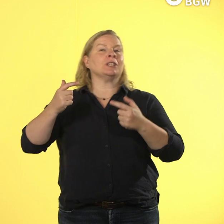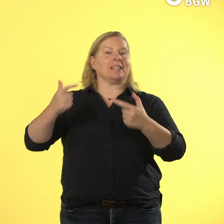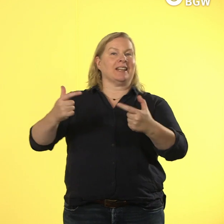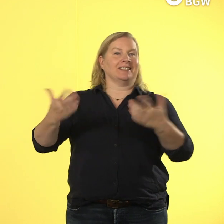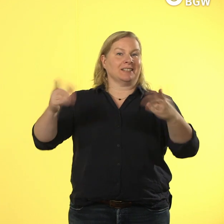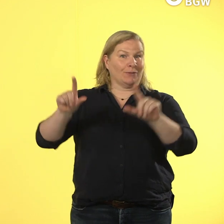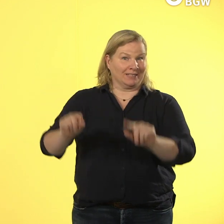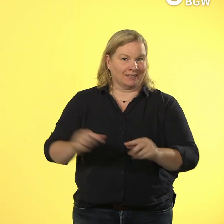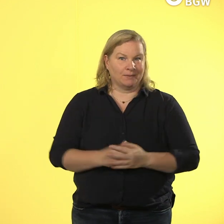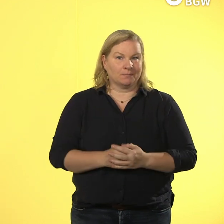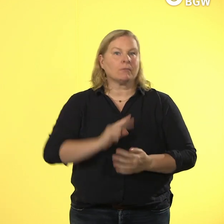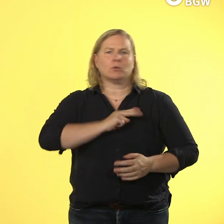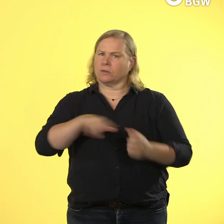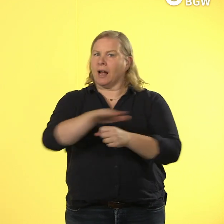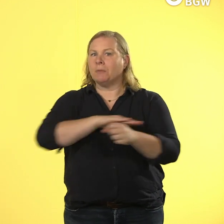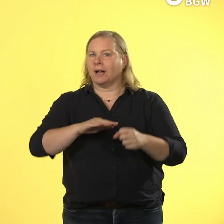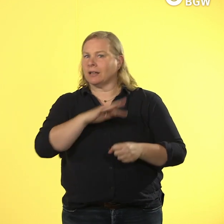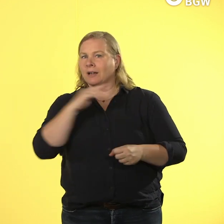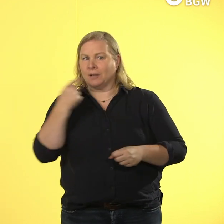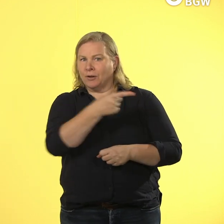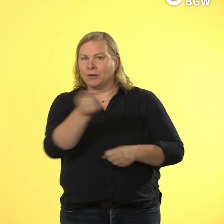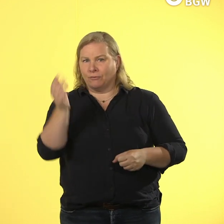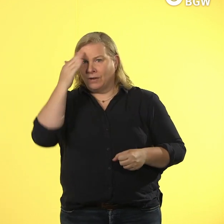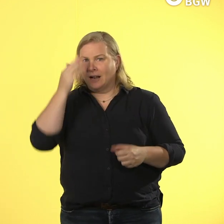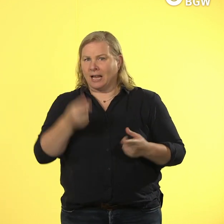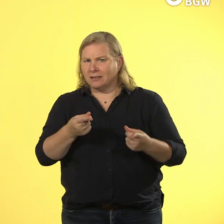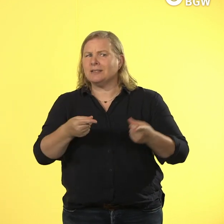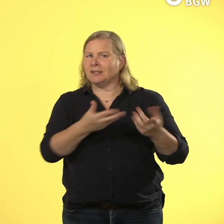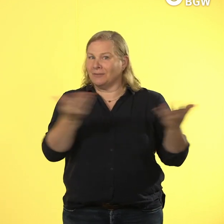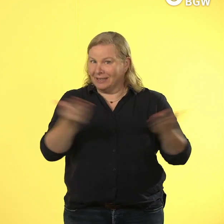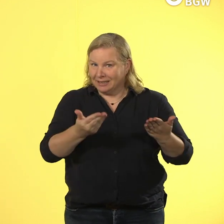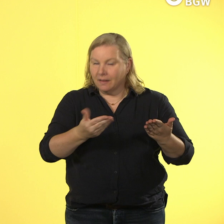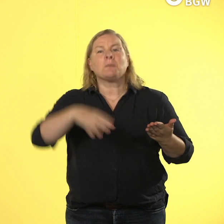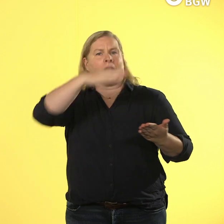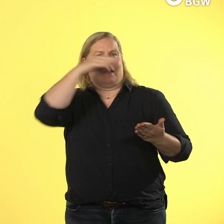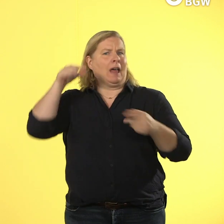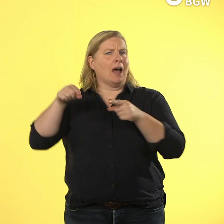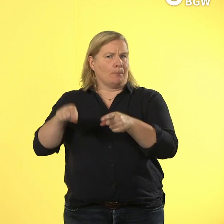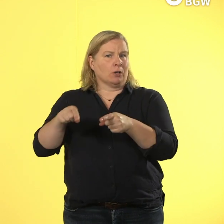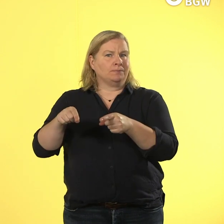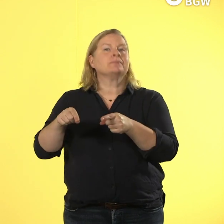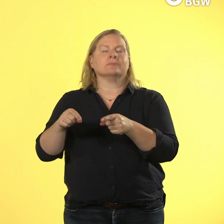wir sind hier in Hamburg oder nehmen das hier auf, den Klassiker der Kommunikationspsychologie von Friedemann Schulz von Thun.